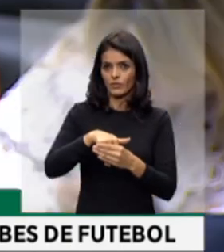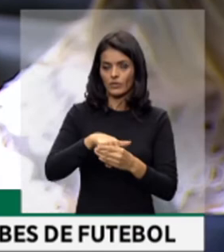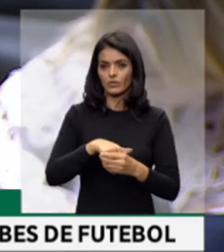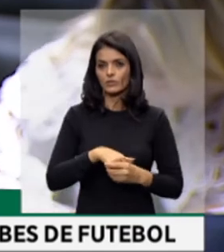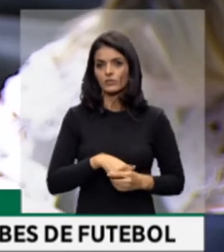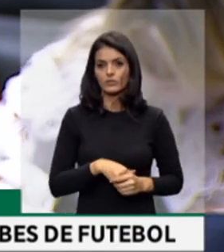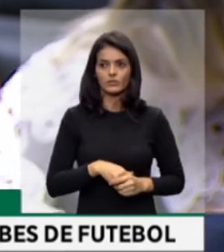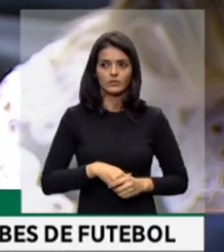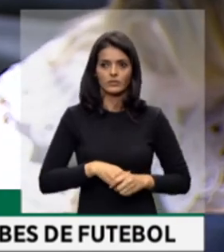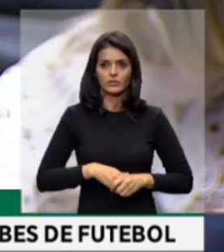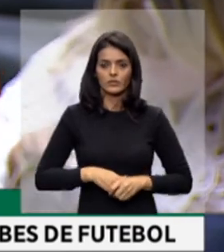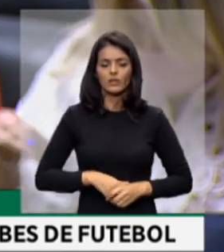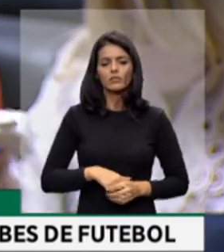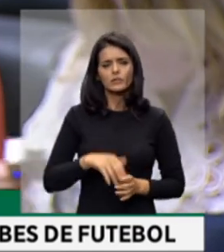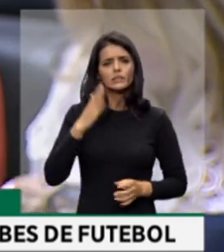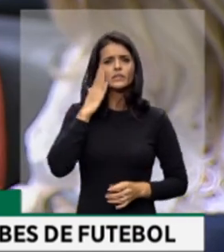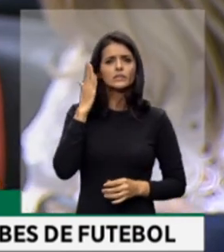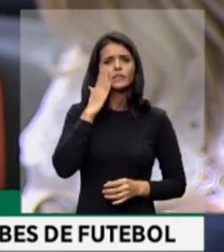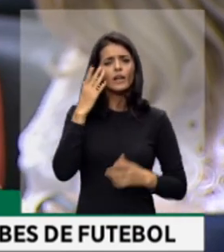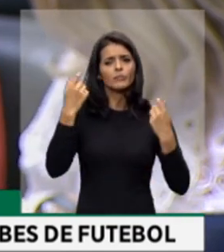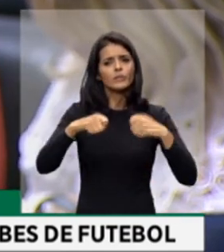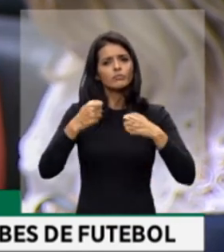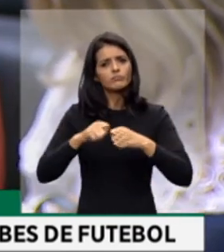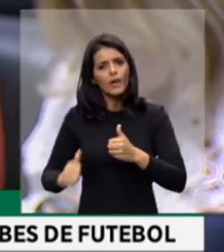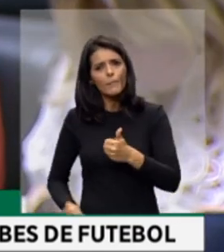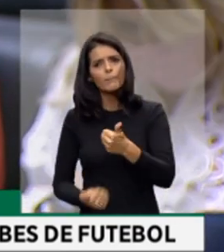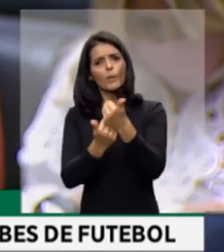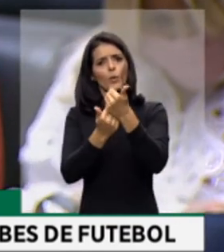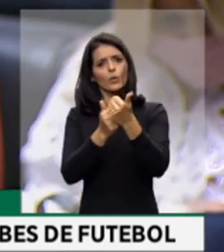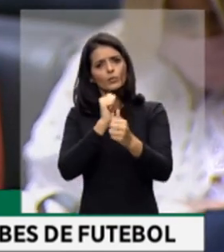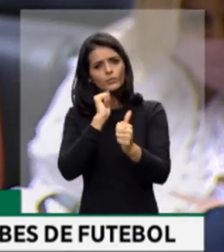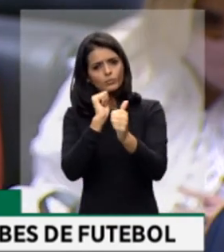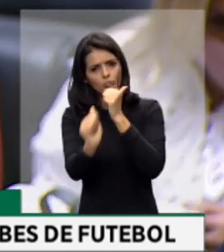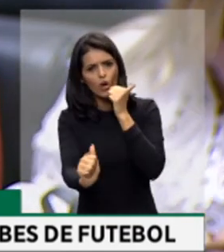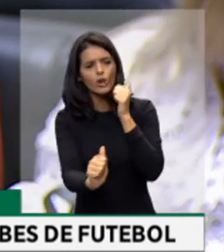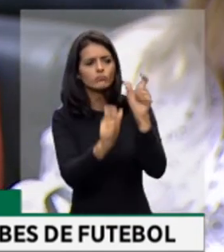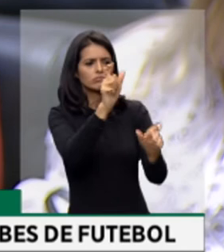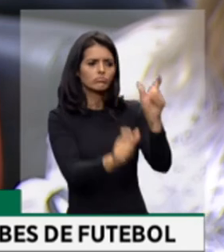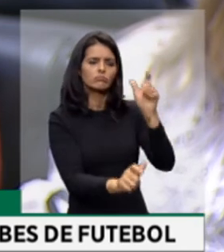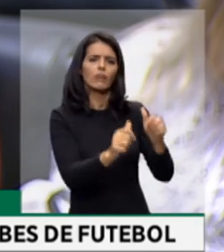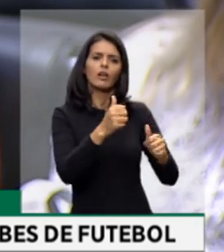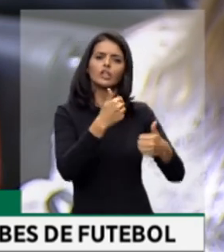[PRESIDENTE]: PP A NECESSIDADE DO APOIO AO... AOS ATLETAS AO ESPORTE, PRINCIPALMENTE NUM PAÍS EM QUE O FUTEBOL É QUASE QUE UM